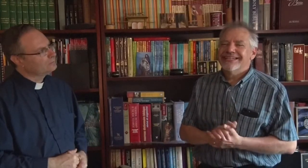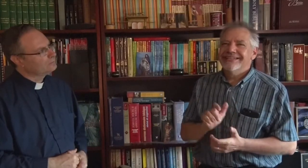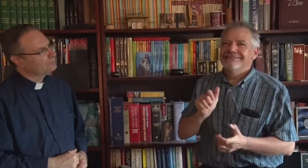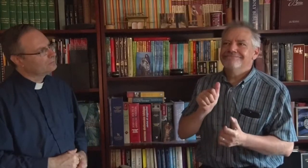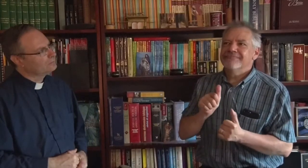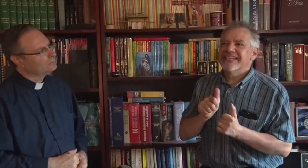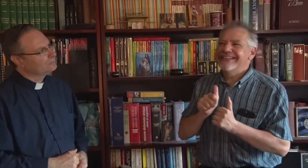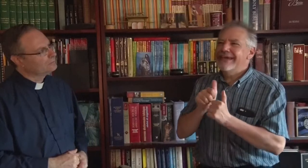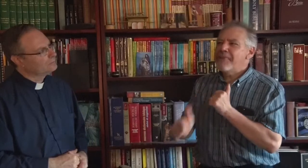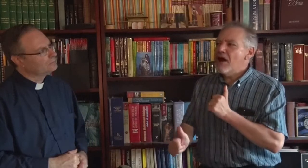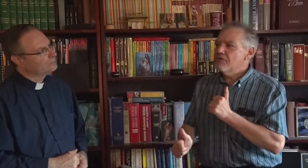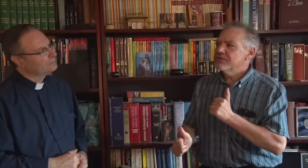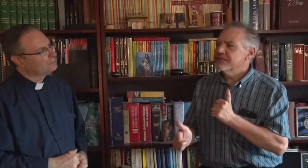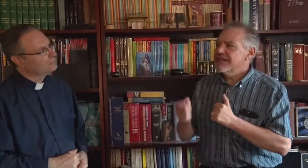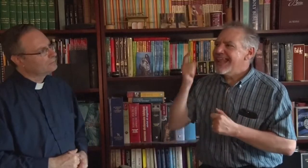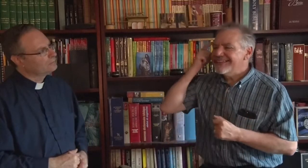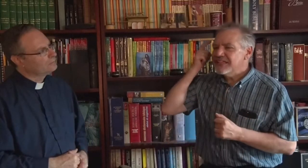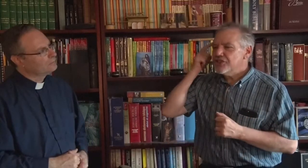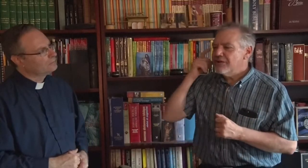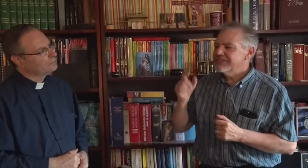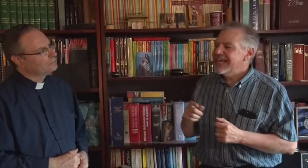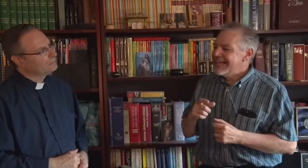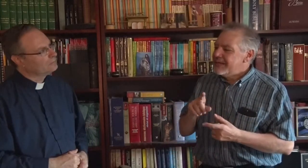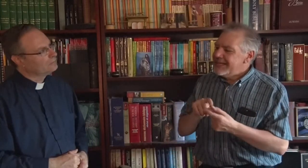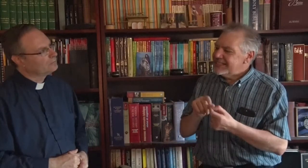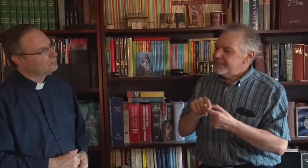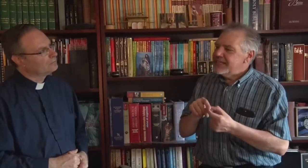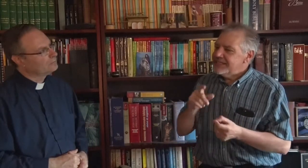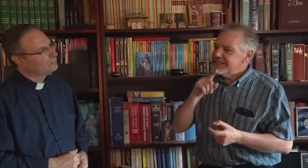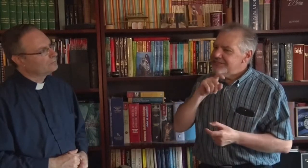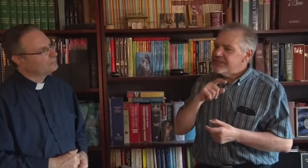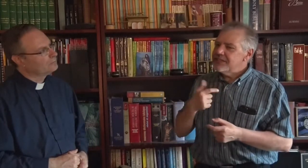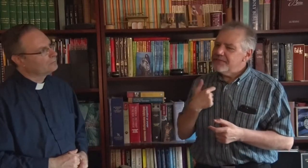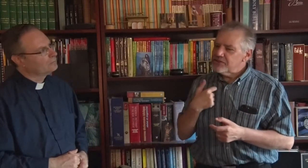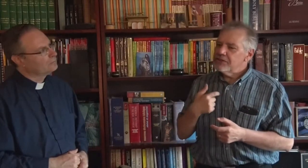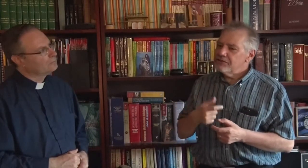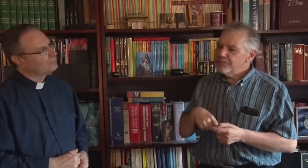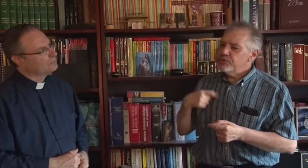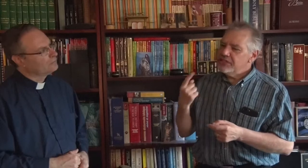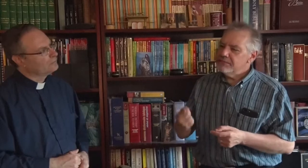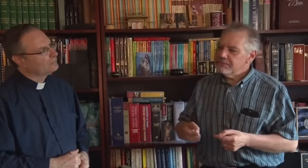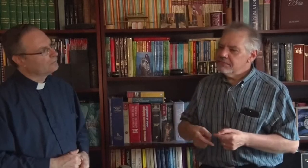qui dépasse l’intelligence… d’expliquer c’est difficile parce que depuis…